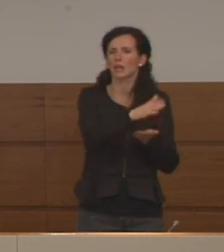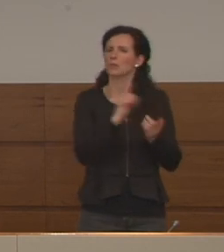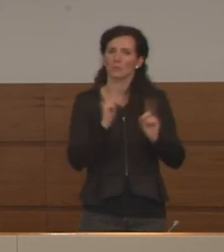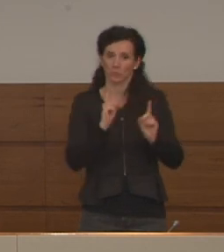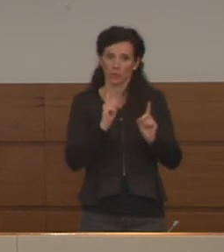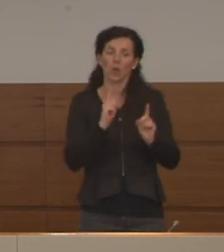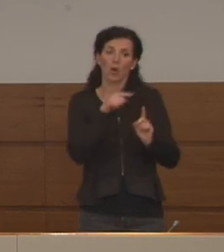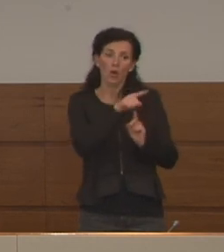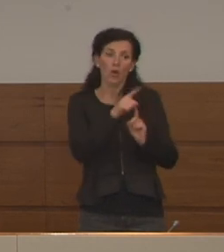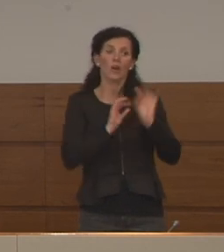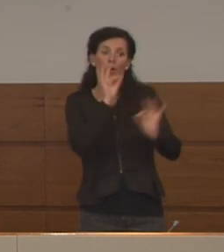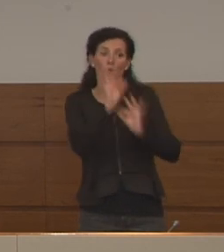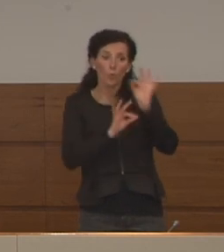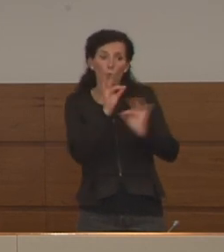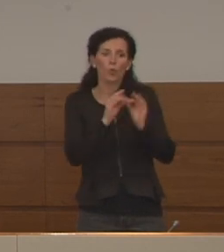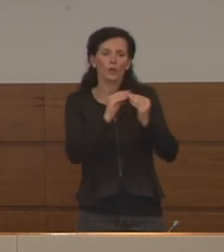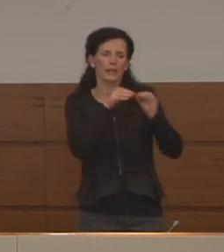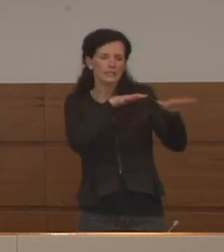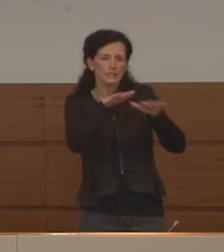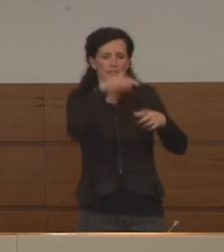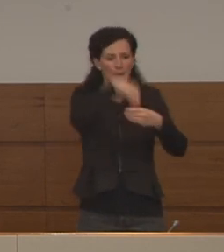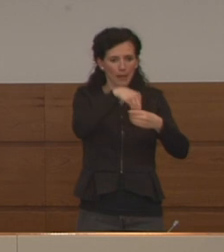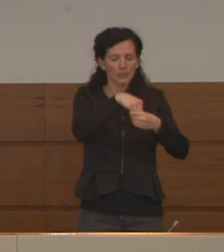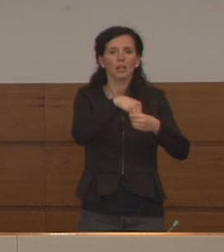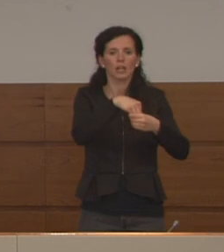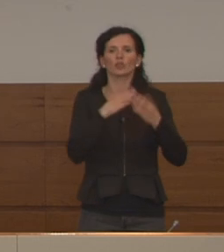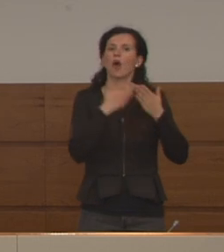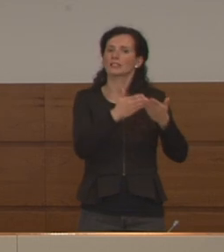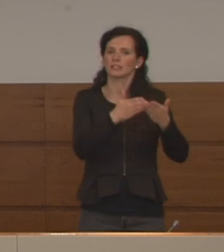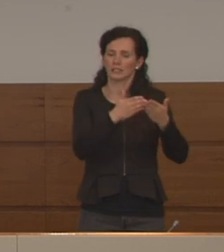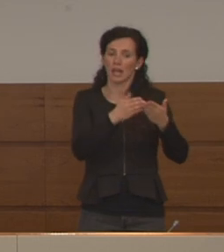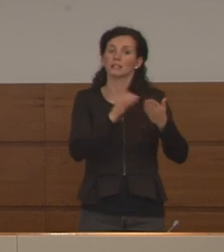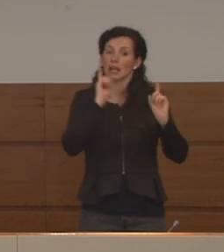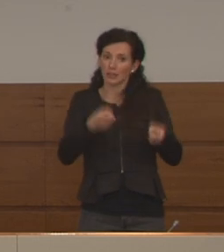delle cure e dell'assistenza. Questo è fondamentale. Non rispondo alla